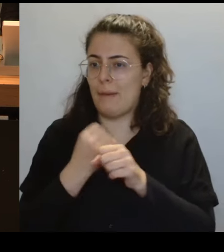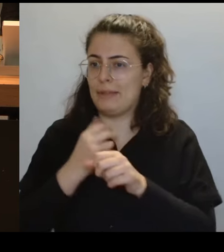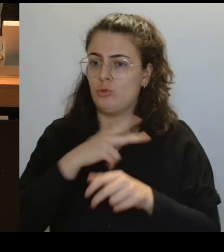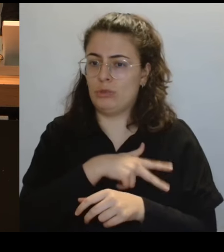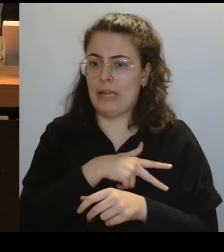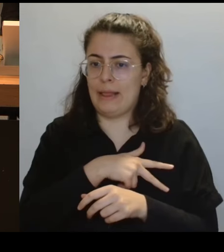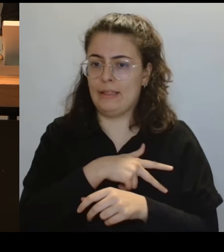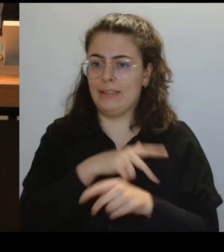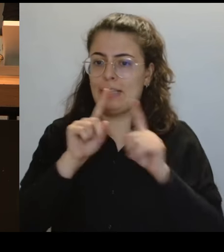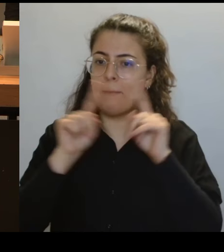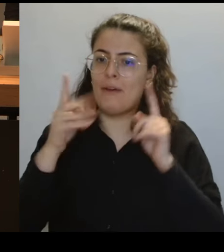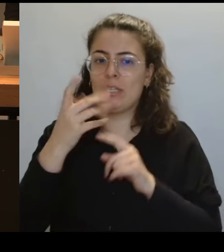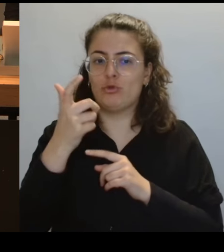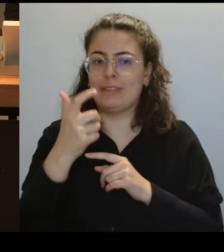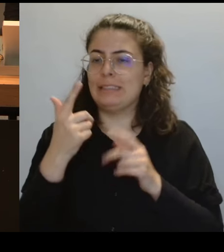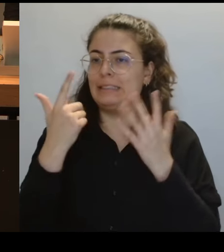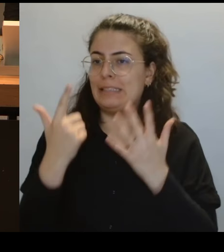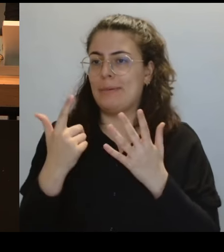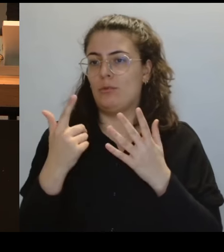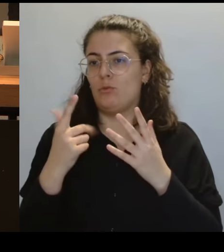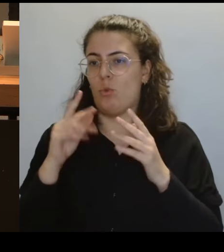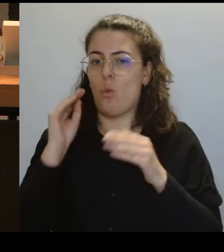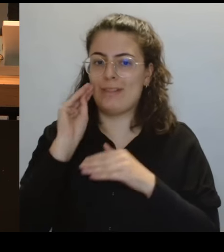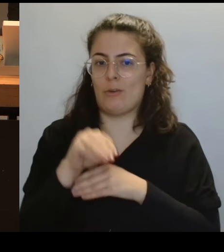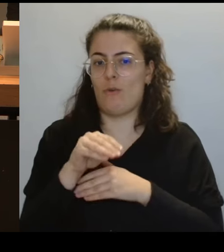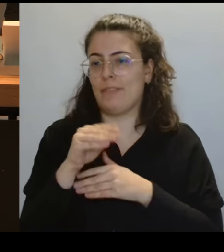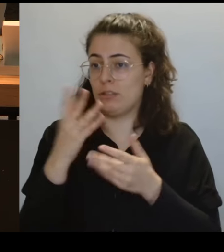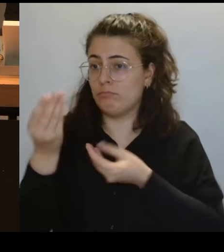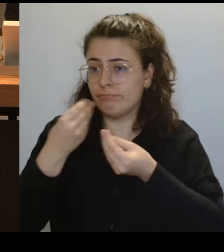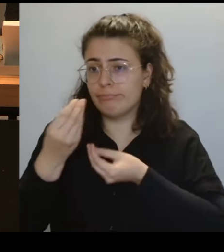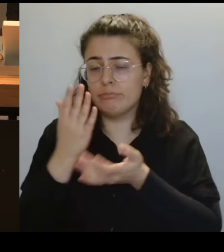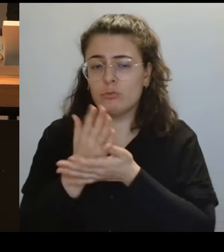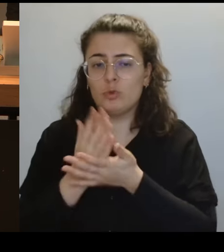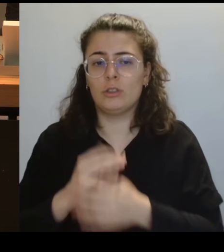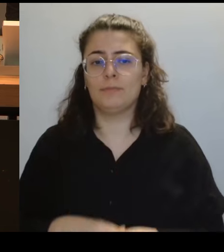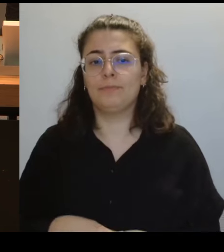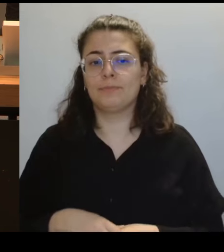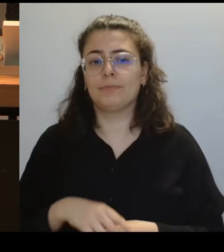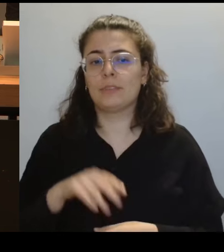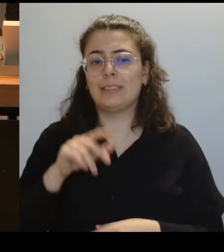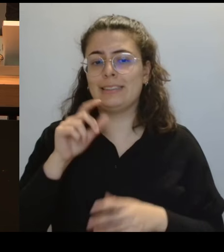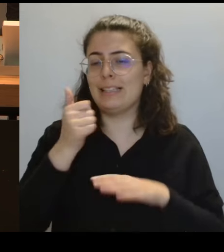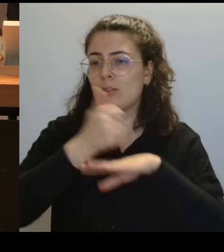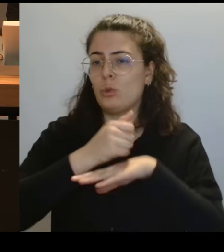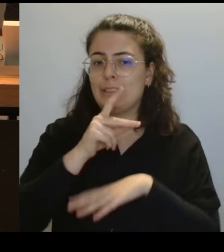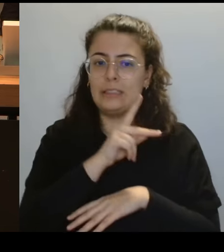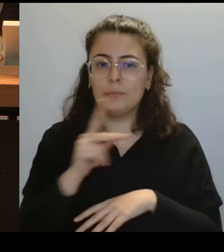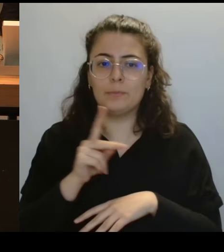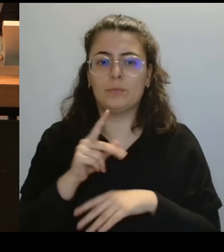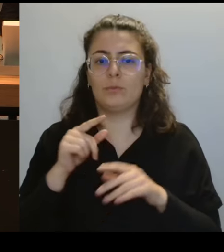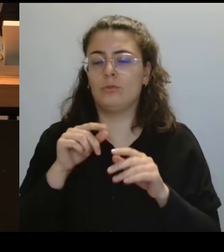Staatsstaatssekretär Bozkurt berichteten uns, dass die Förderrichtlinie für die Ausschreibung der neuen